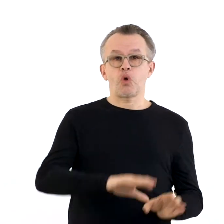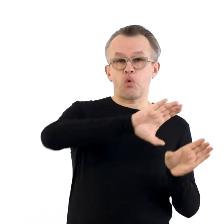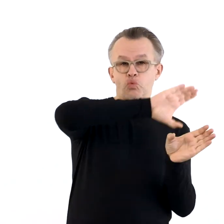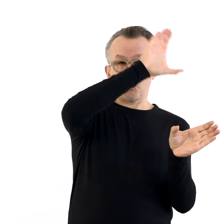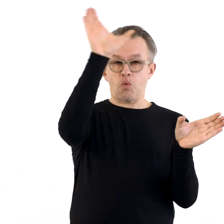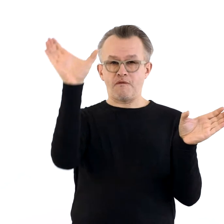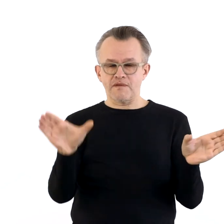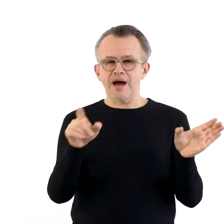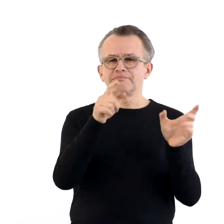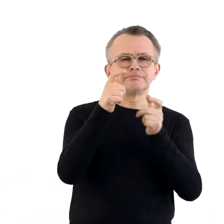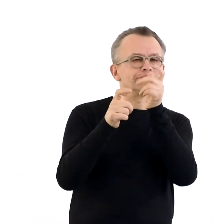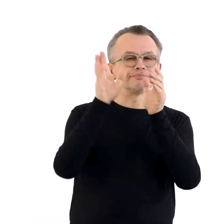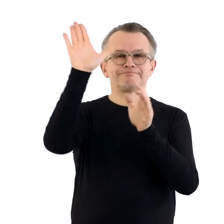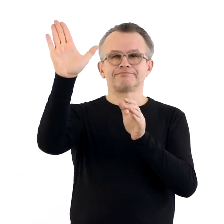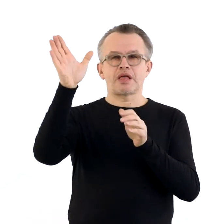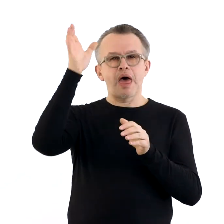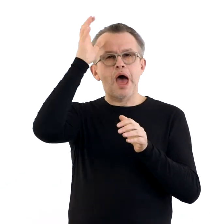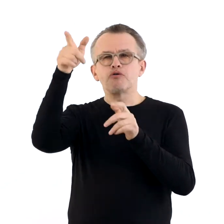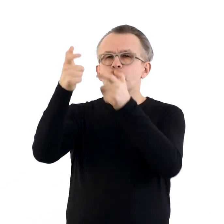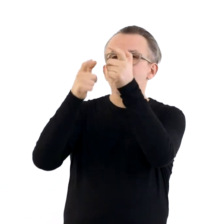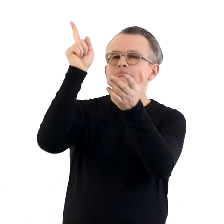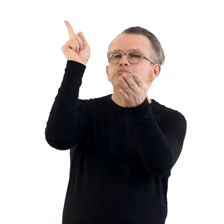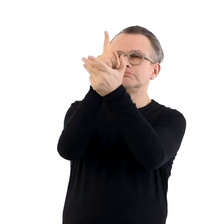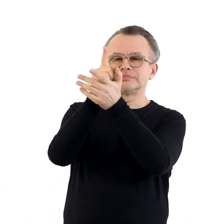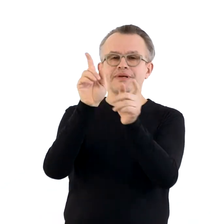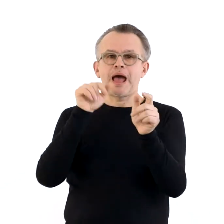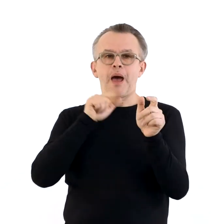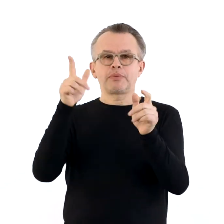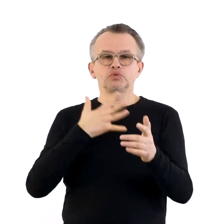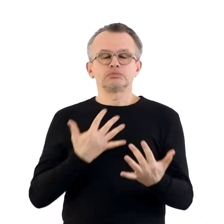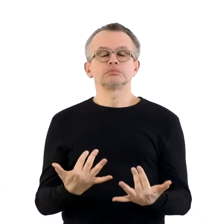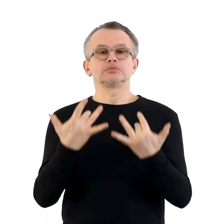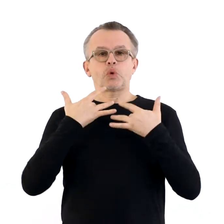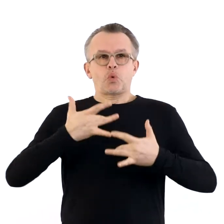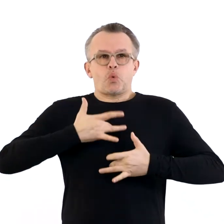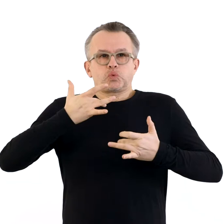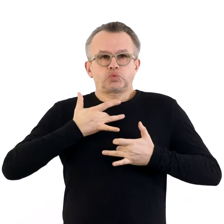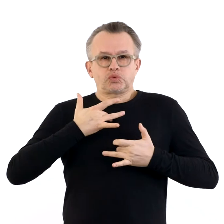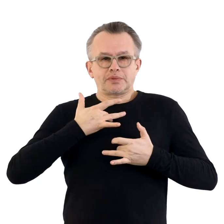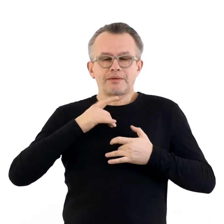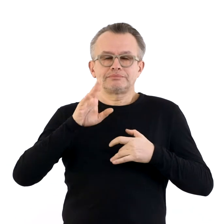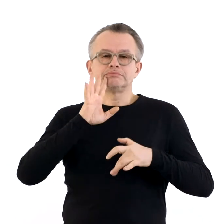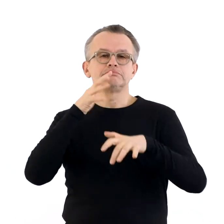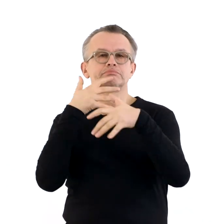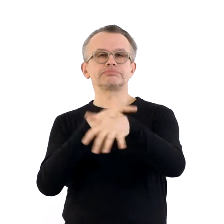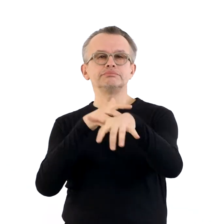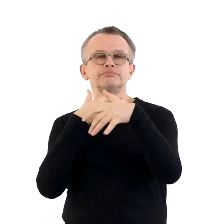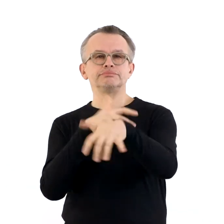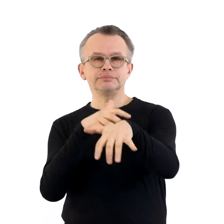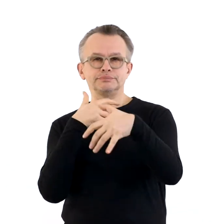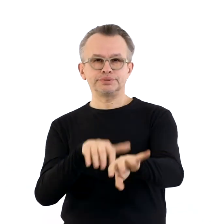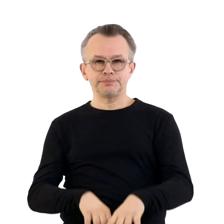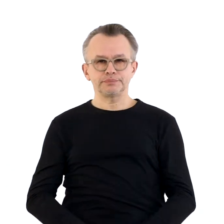Przejście pod łukiem triumfalnym autora lub autorów zwycięstwa było punktem kulminacyjnym pochodu triumfalnego.